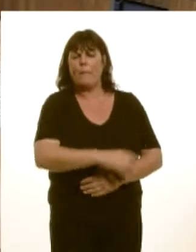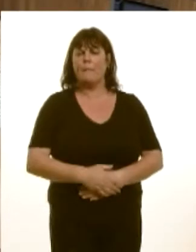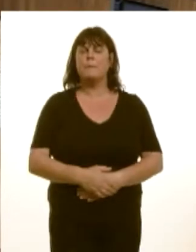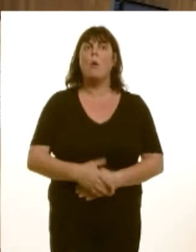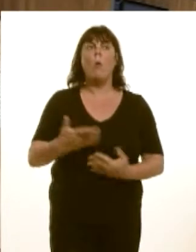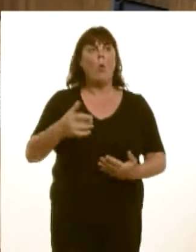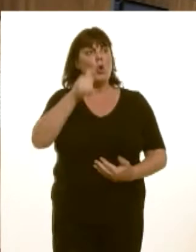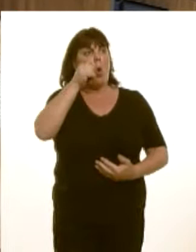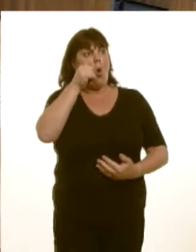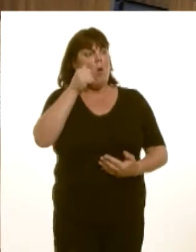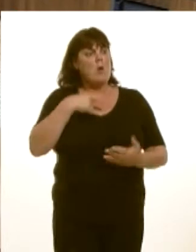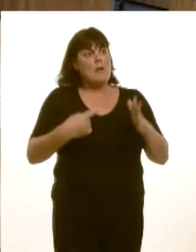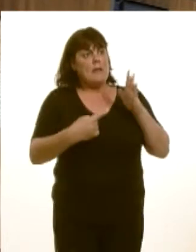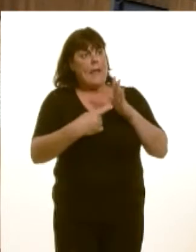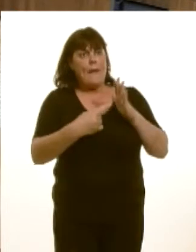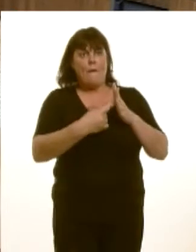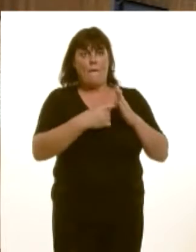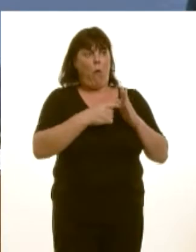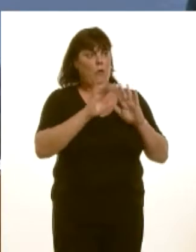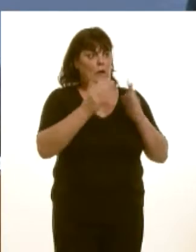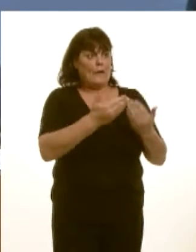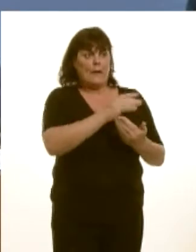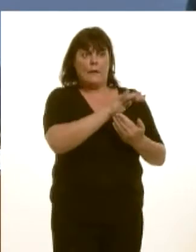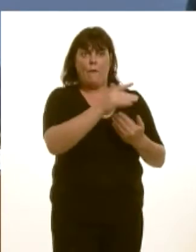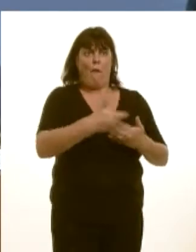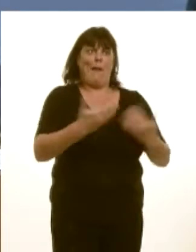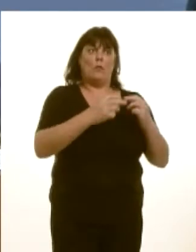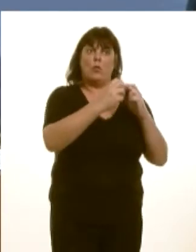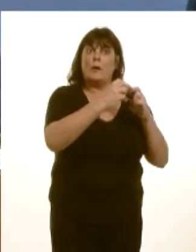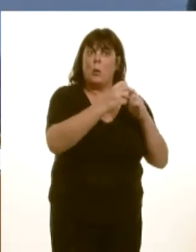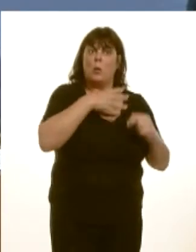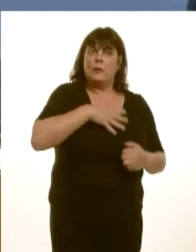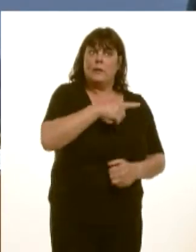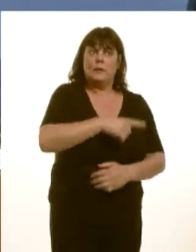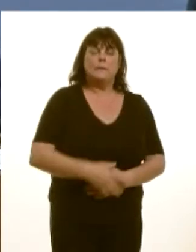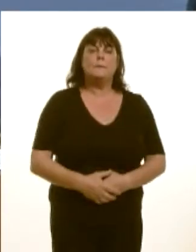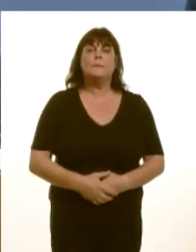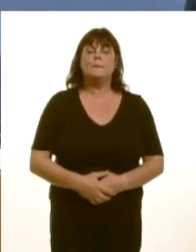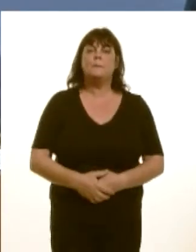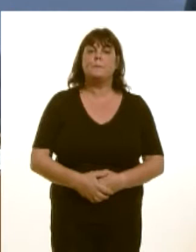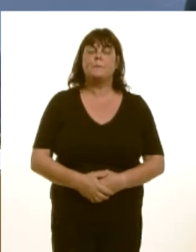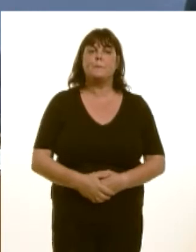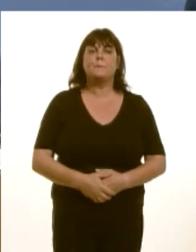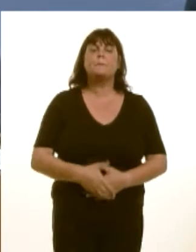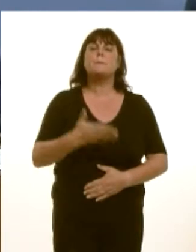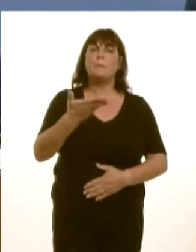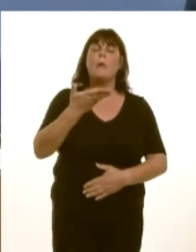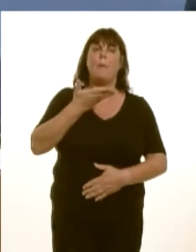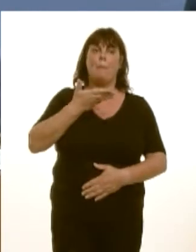Paul Davies: Brif Weinidog, rwyf wedi derbyn sylwadau ynghylch yr angen difrifol i orsaf drenau Aberdaugleddau gael ei huwchraddio.